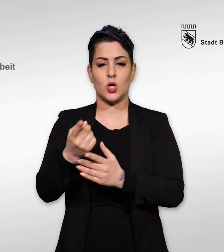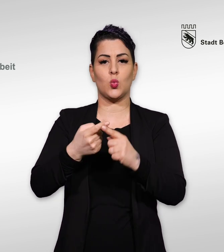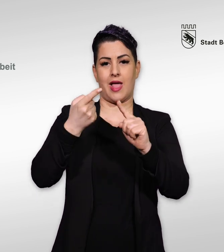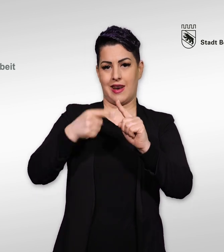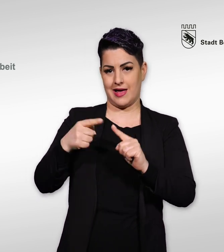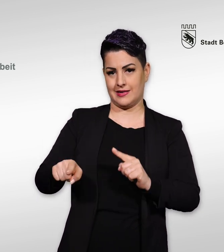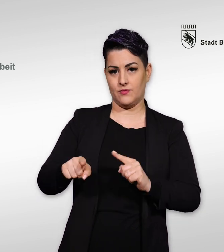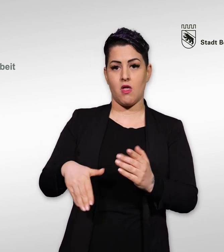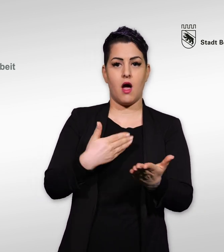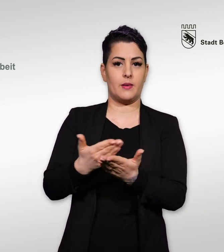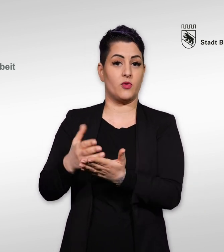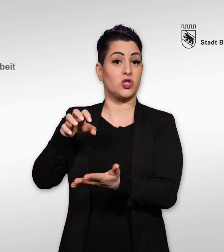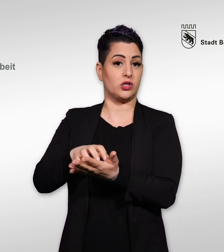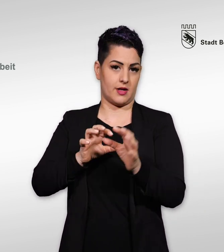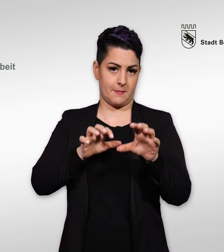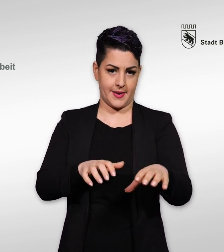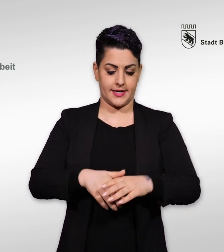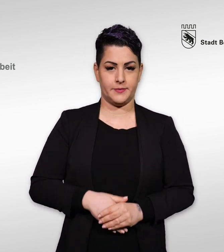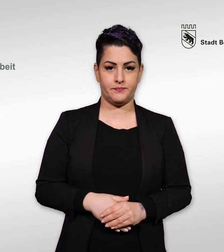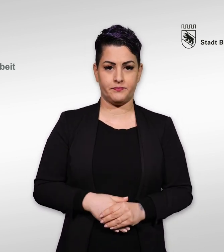und Links auf Angebote in der Stadt Bern.